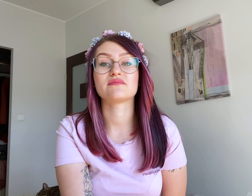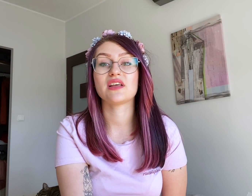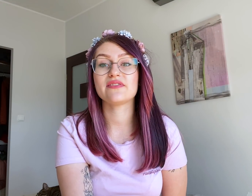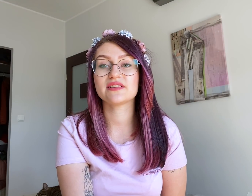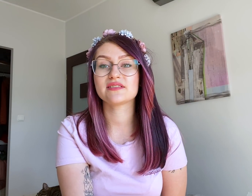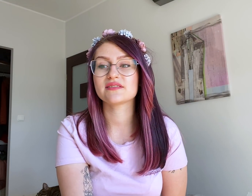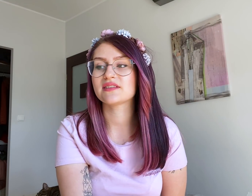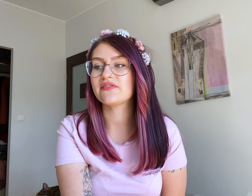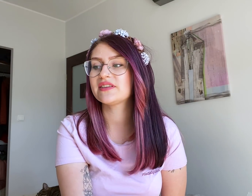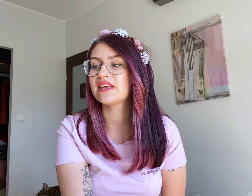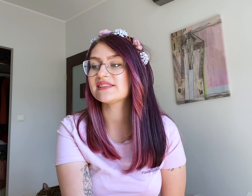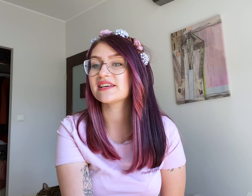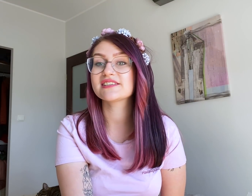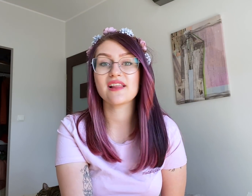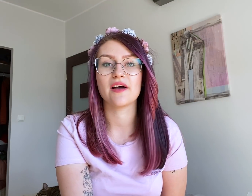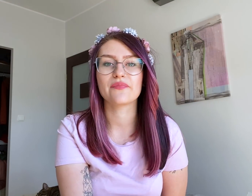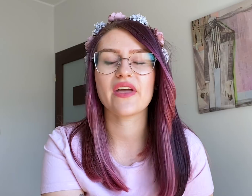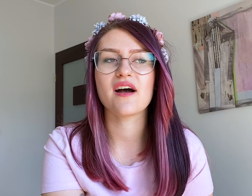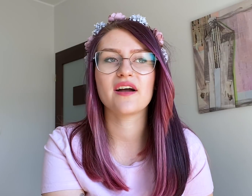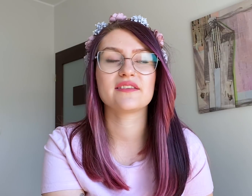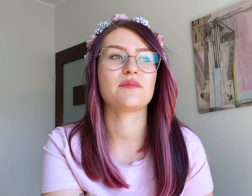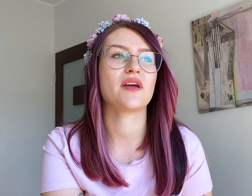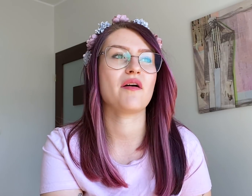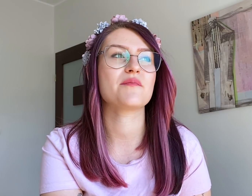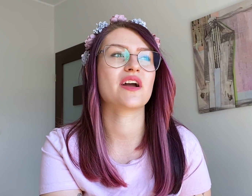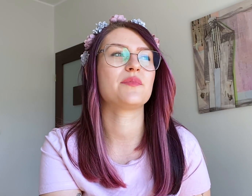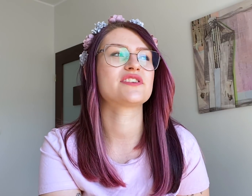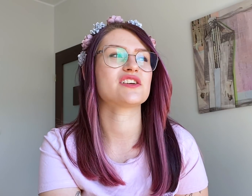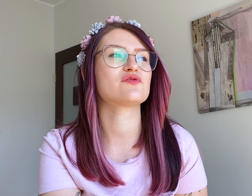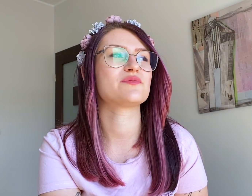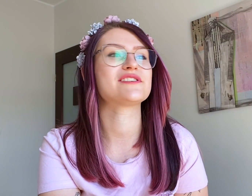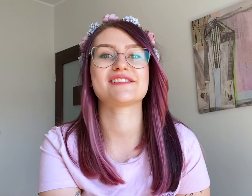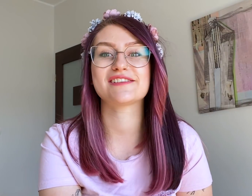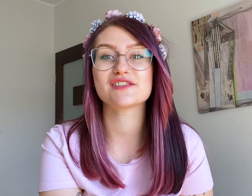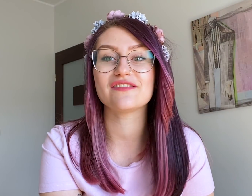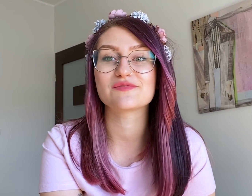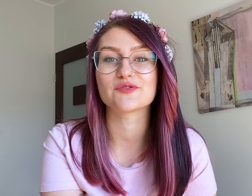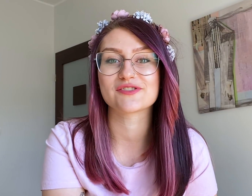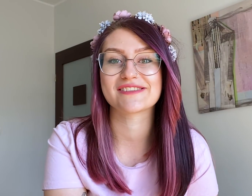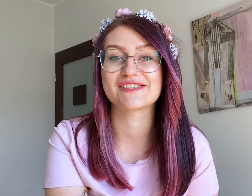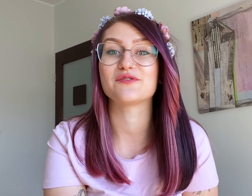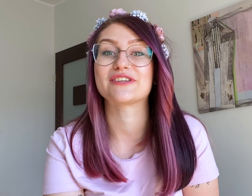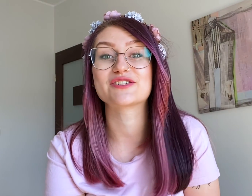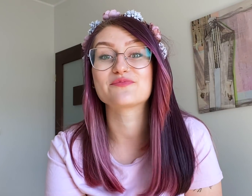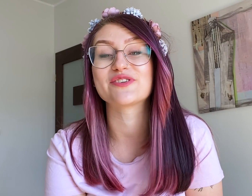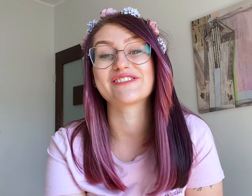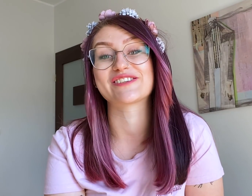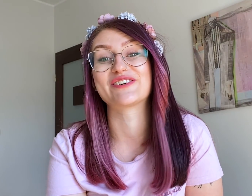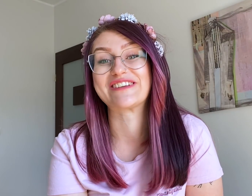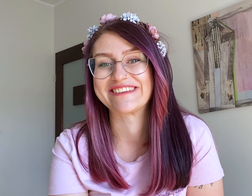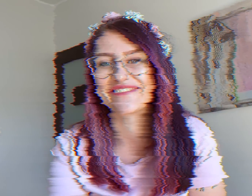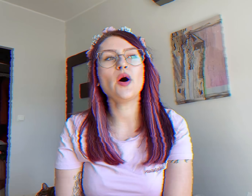Nawet nie jest tak źle. A nie miałam jakby czasu, żeby się zestresować, bo to się zadziało tak szybko i z zaskoczenia.